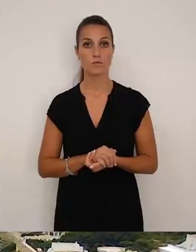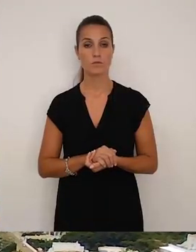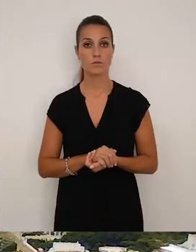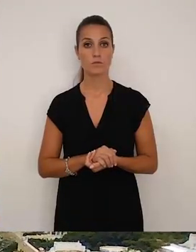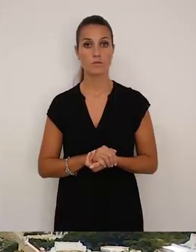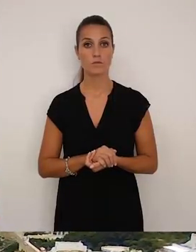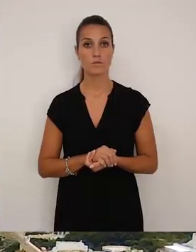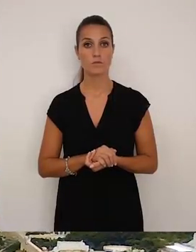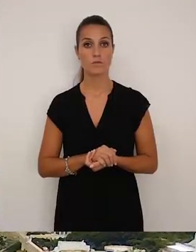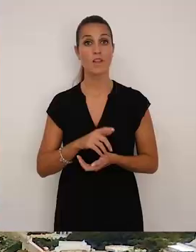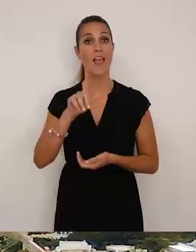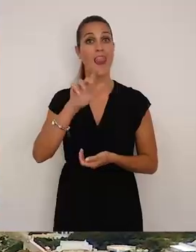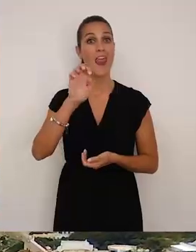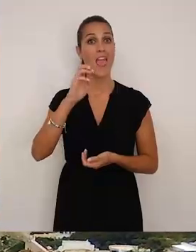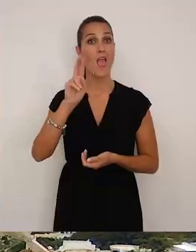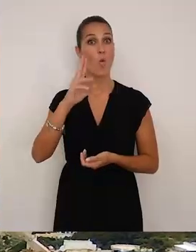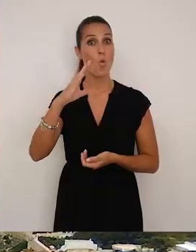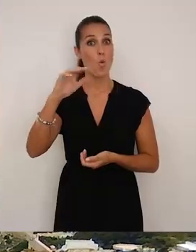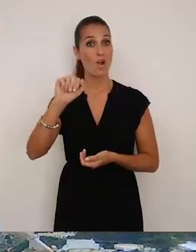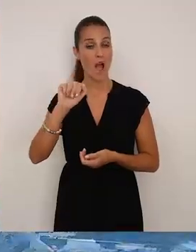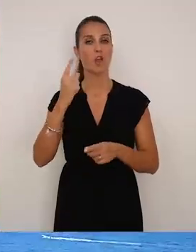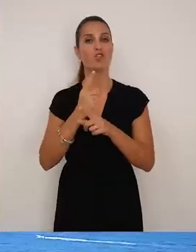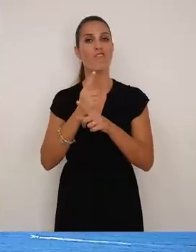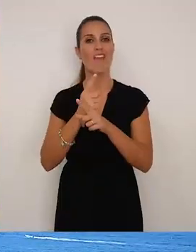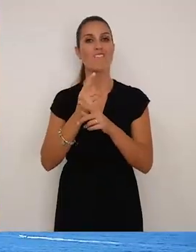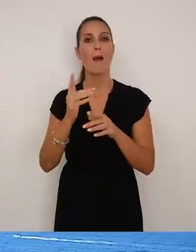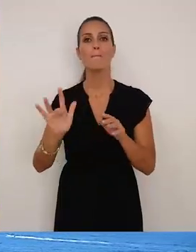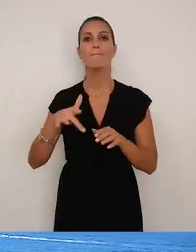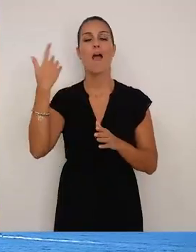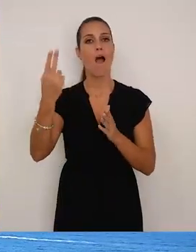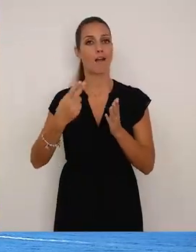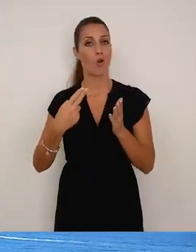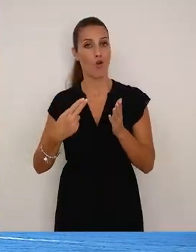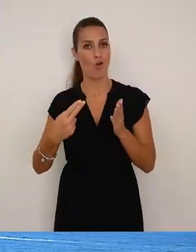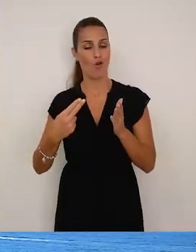Leukos, la bianca. Così doveva apparire Leuca agli antichi marinai che scorgevano la sua